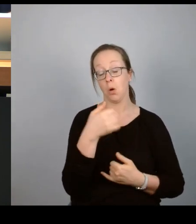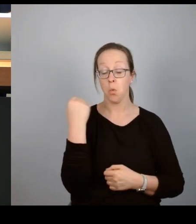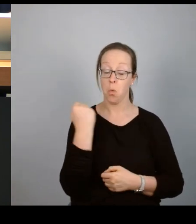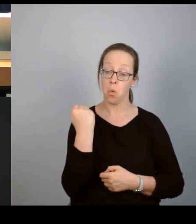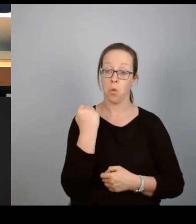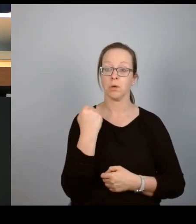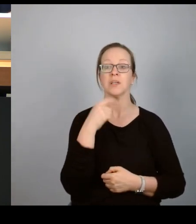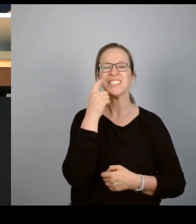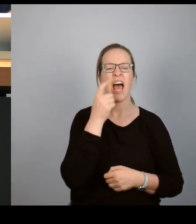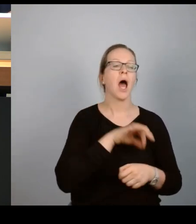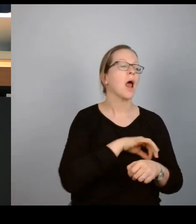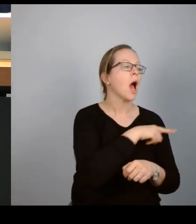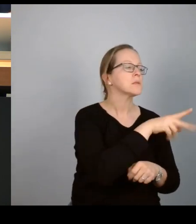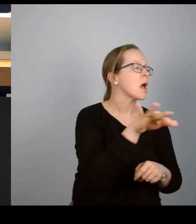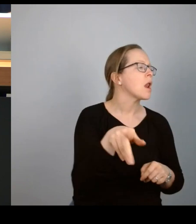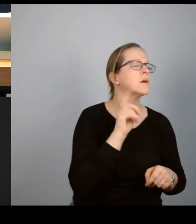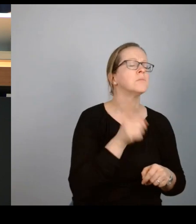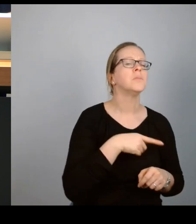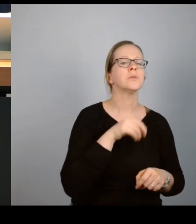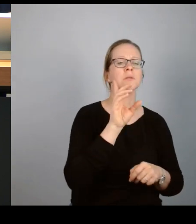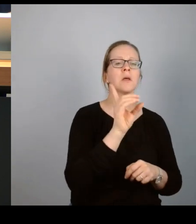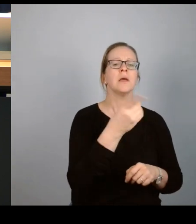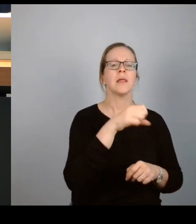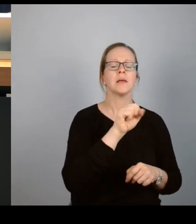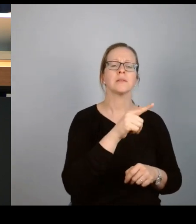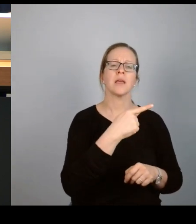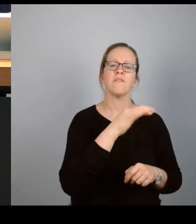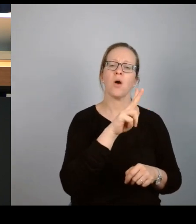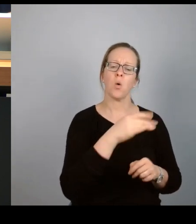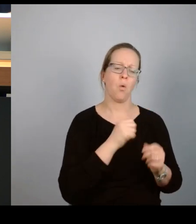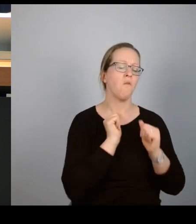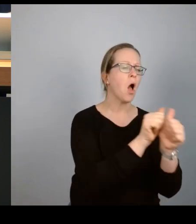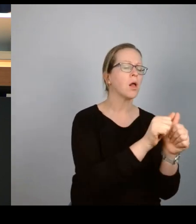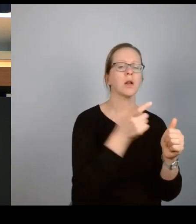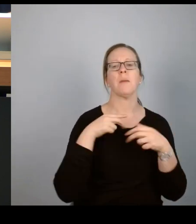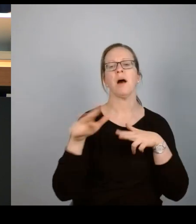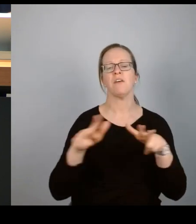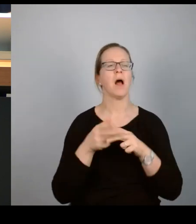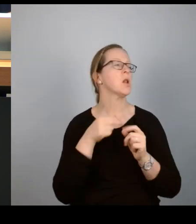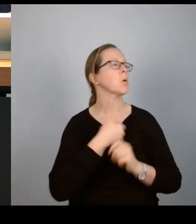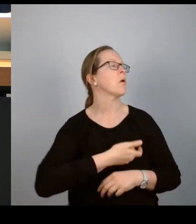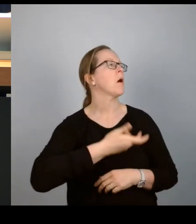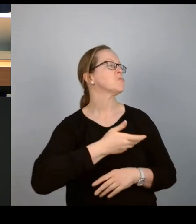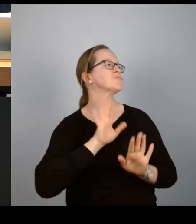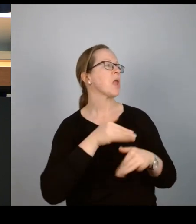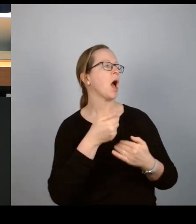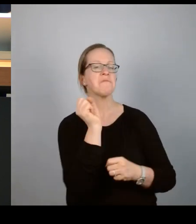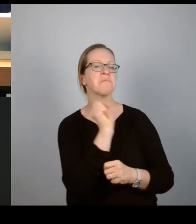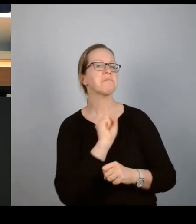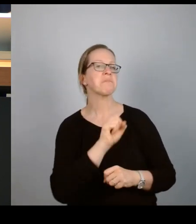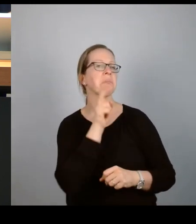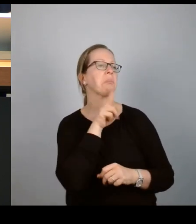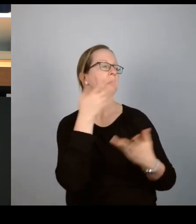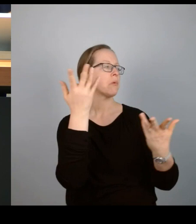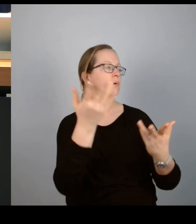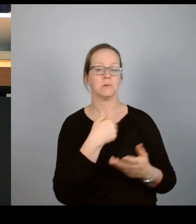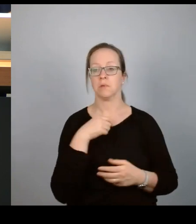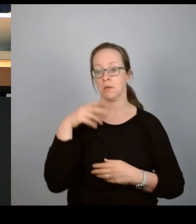gar nicht sanktioniert werden k. Am Ende da reden gerät Politik auch ein echtes Glaubwürdigkeitsproblem, wenn wir den Bürgerinnen und Bürgern und Unternehmen dieser